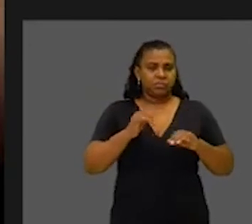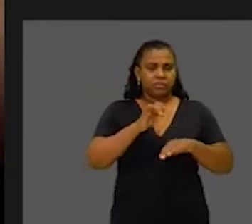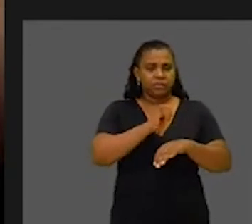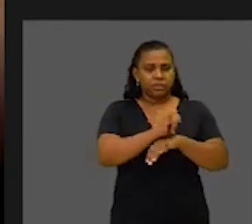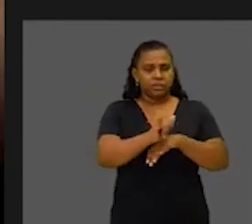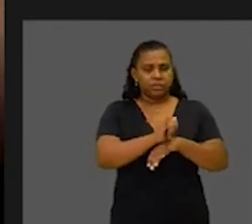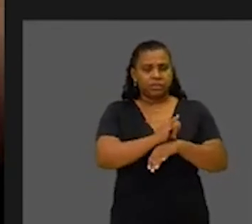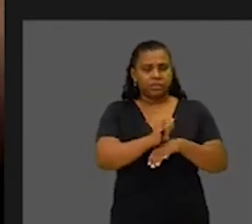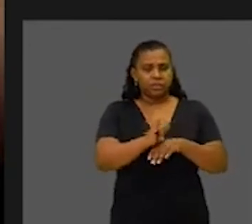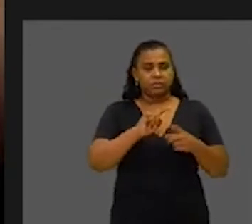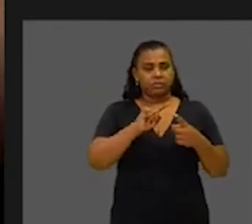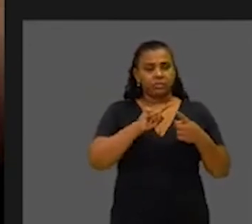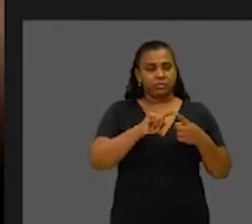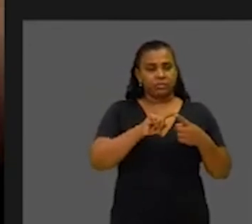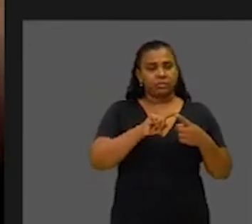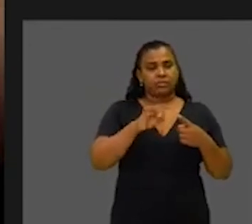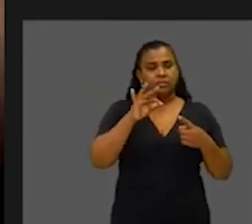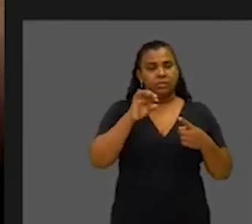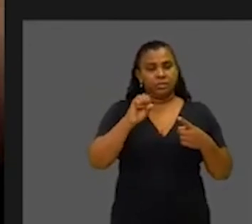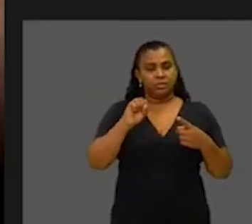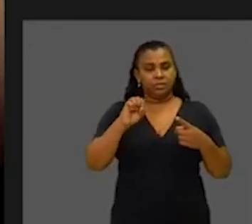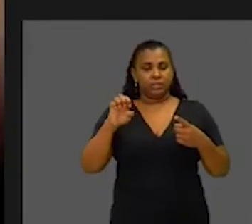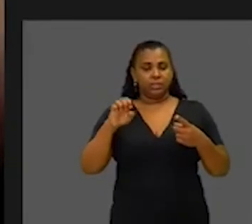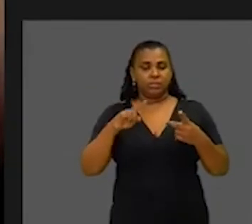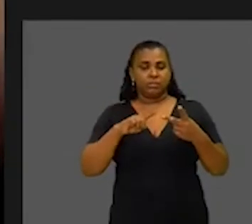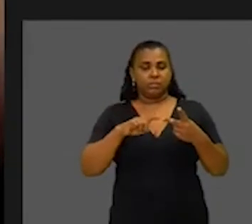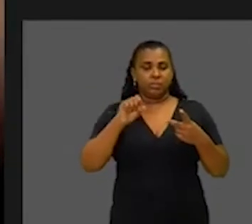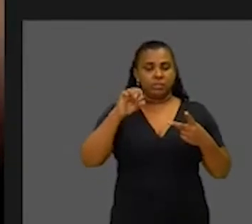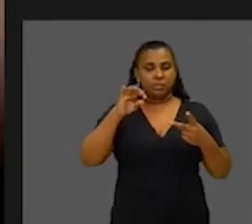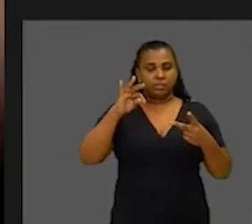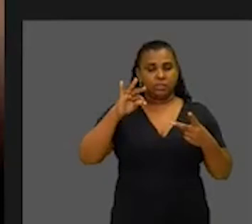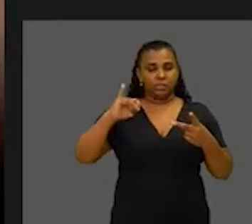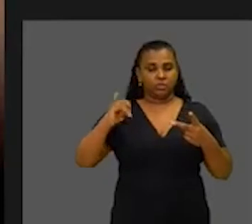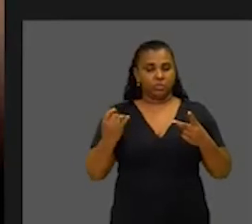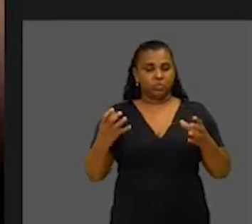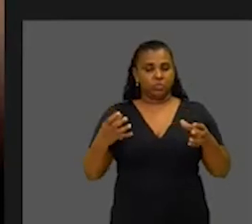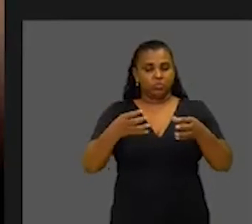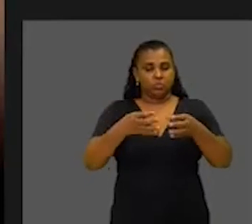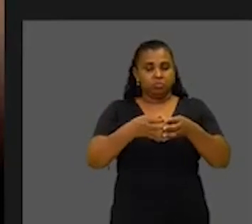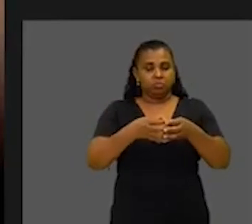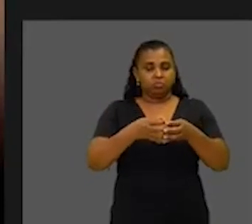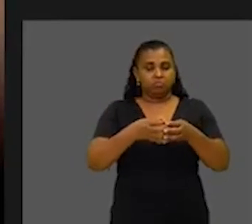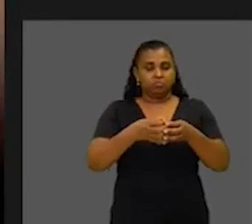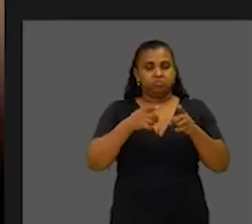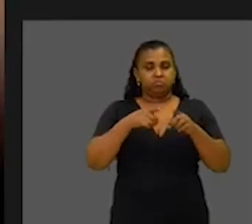E também o Supremo Tribunal Federal o que na opinião assim de muitos acadêmicos Inclusive